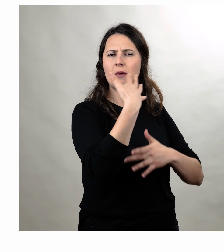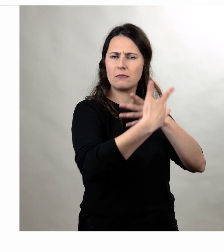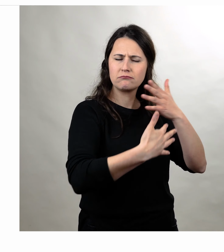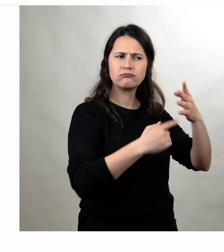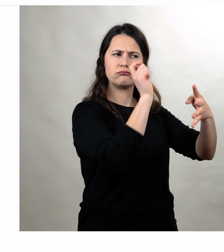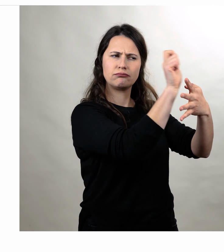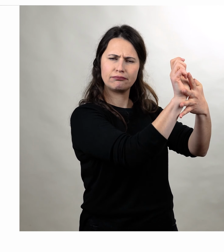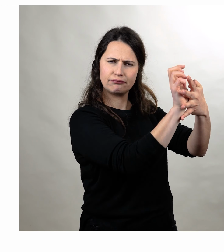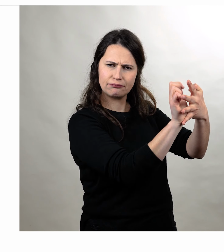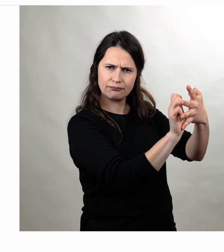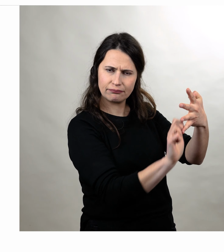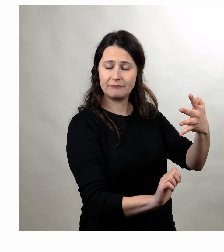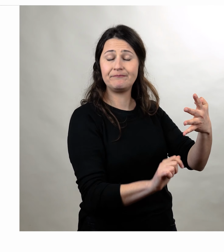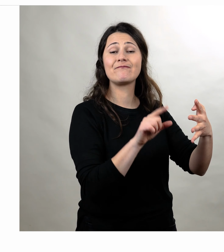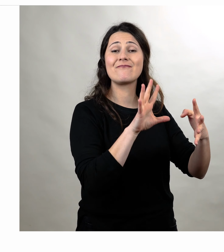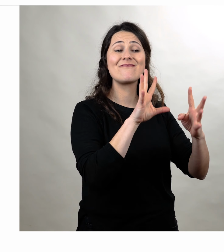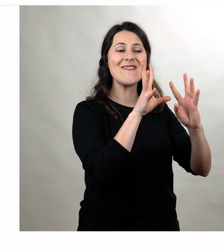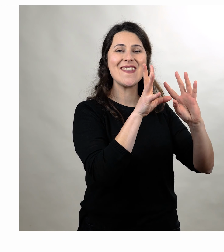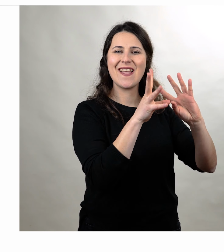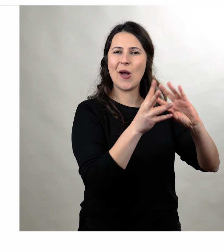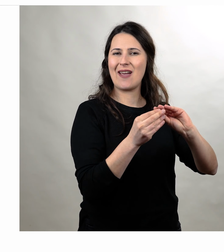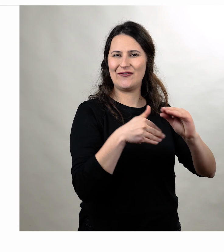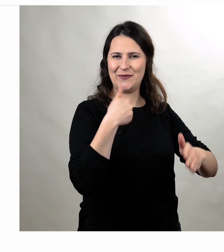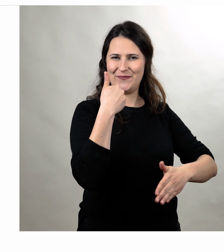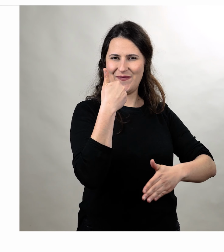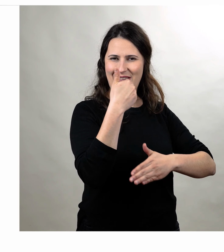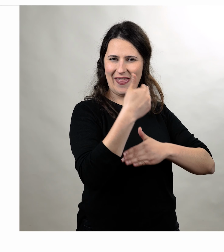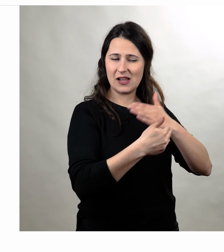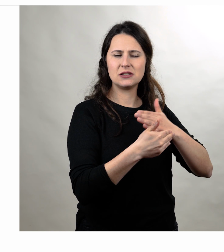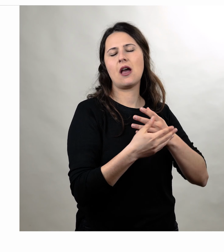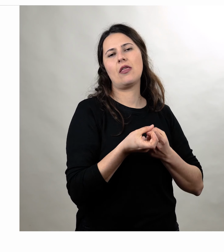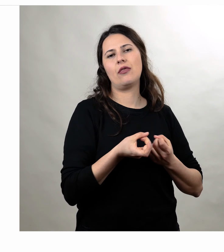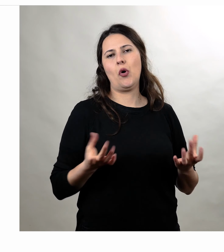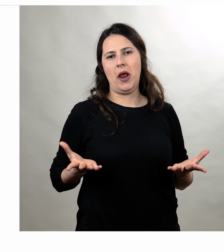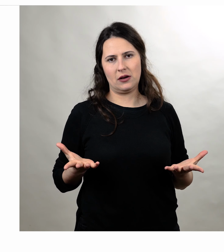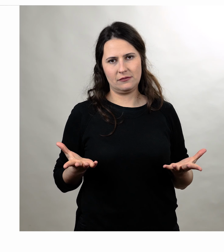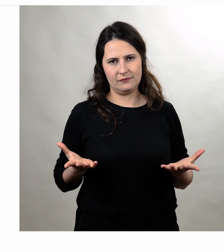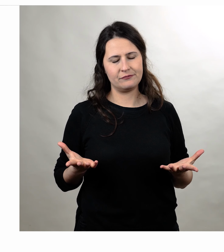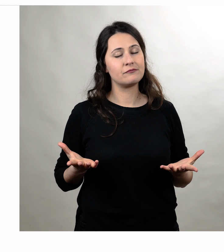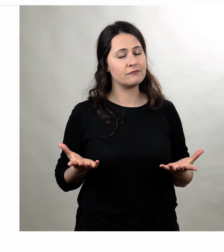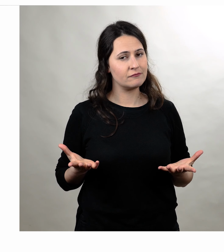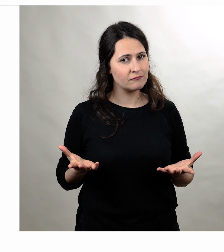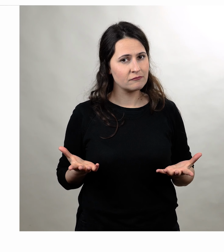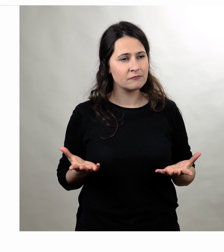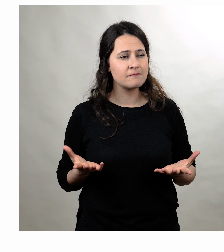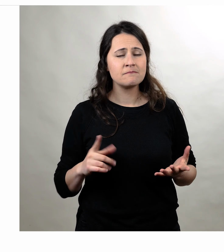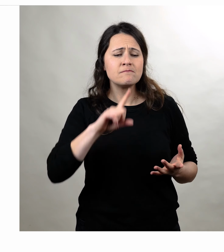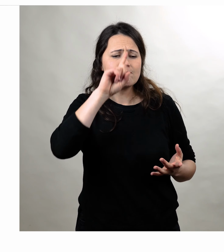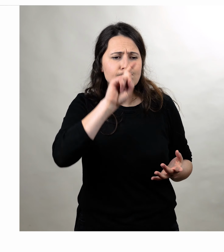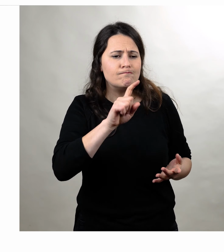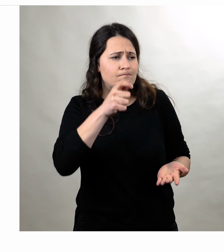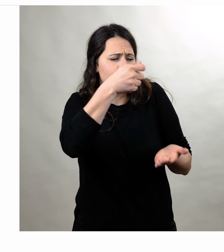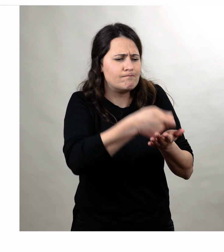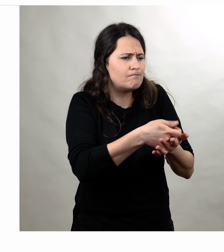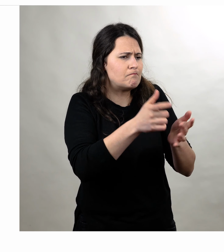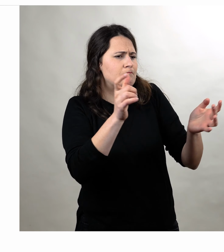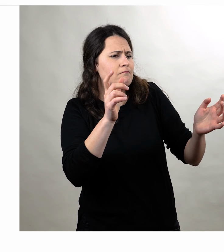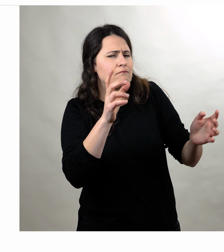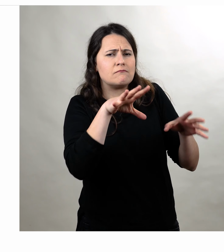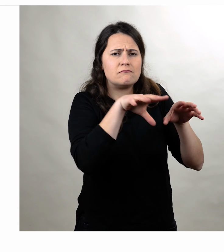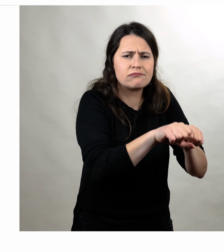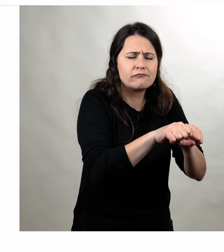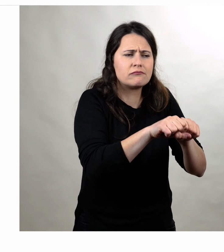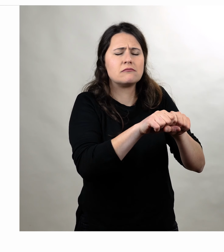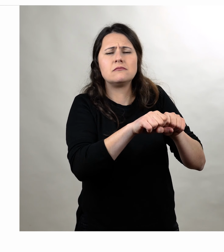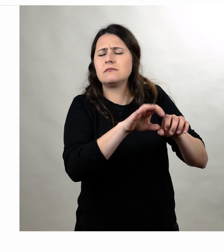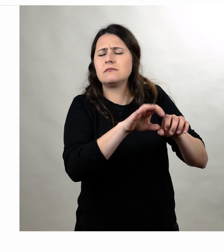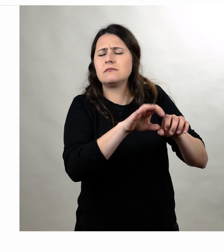Η διαδικασία προκαταρκτικής κράτησης είναι δωρεάν και χωρίς υποχρεώσεις για τους ταξιδιώτες.